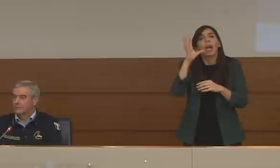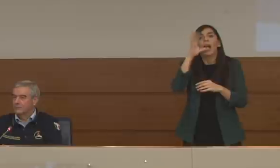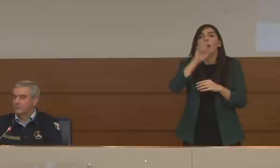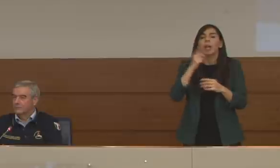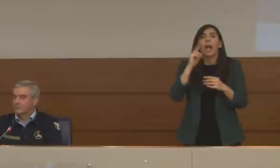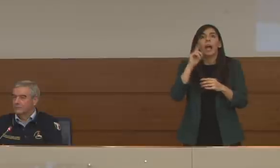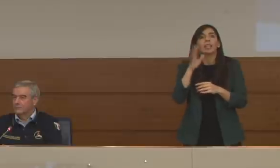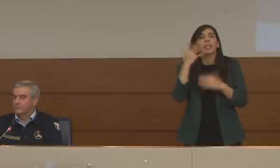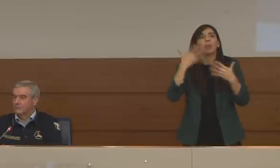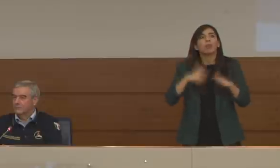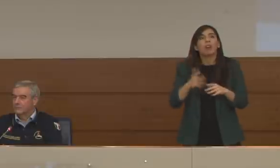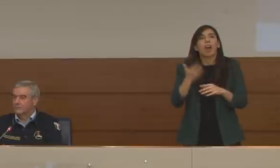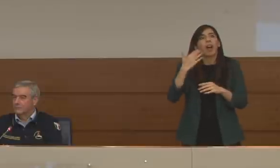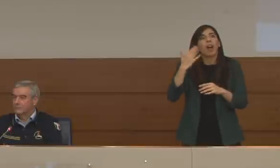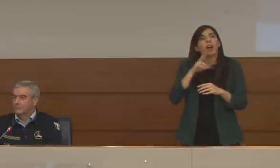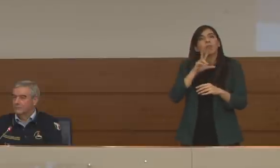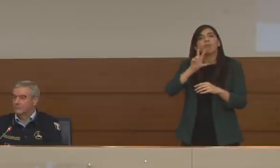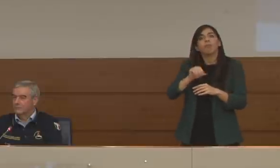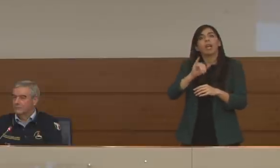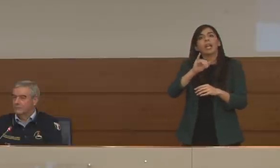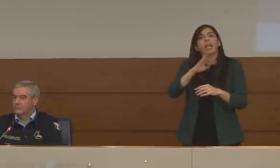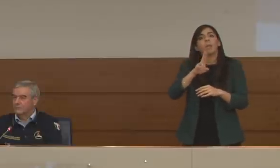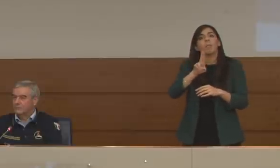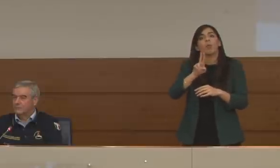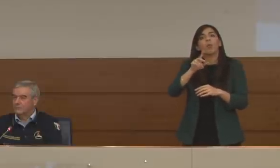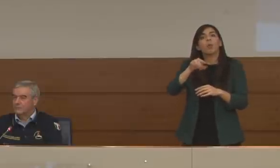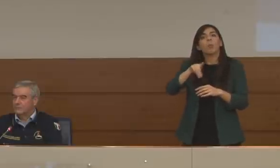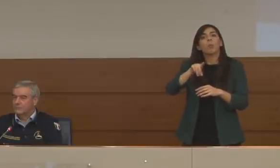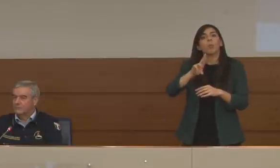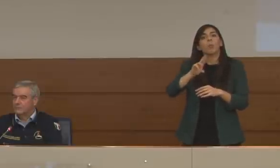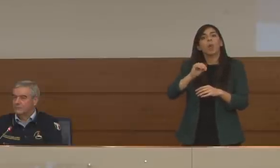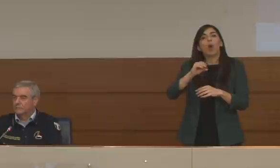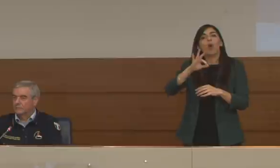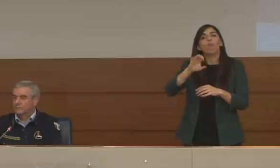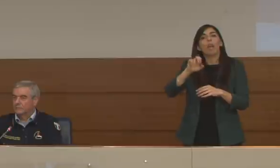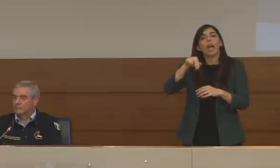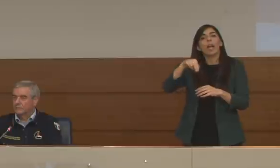esempio dell'ibuprofene, possono invece aggravare